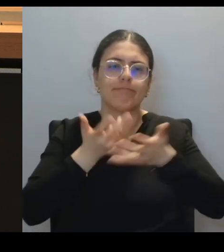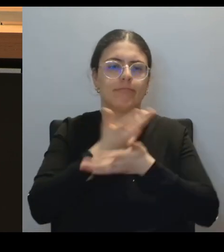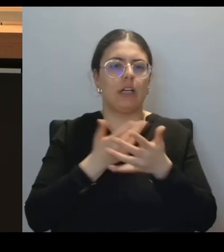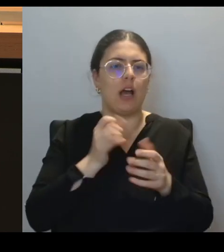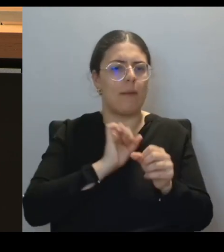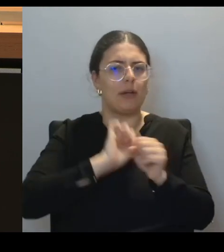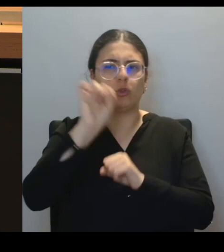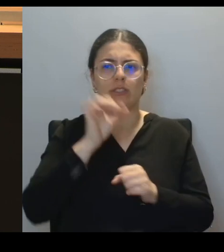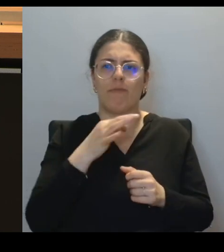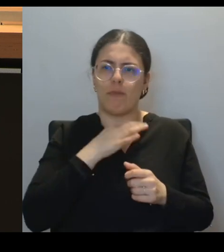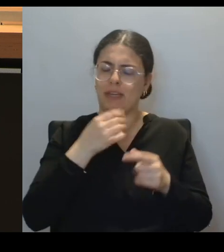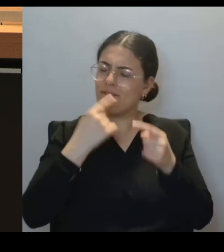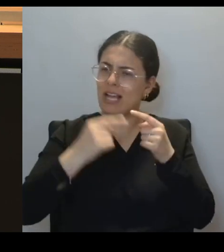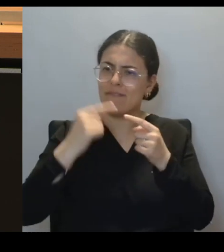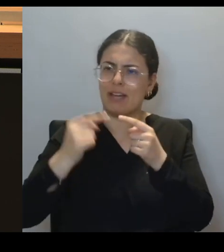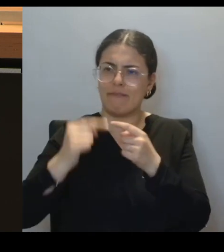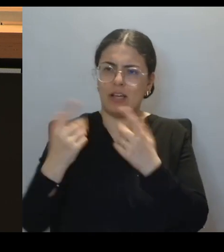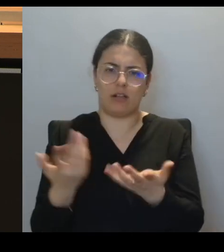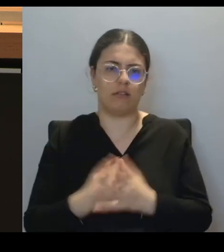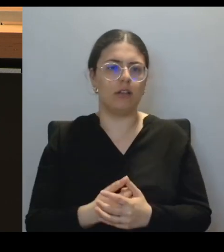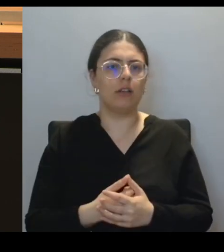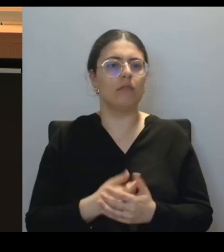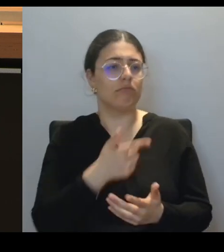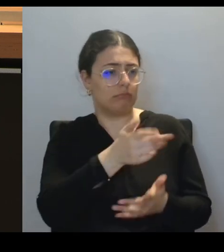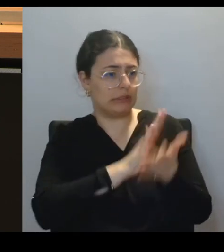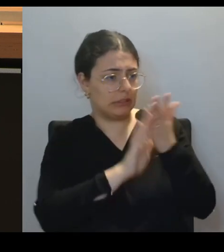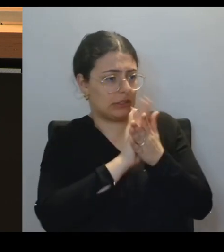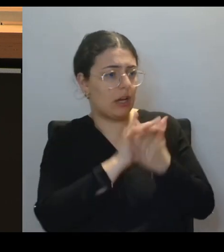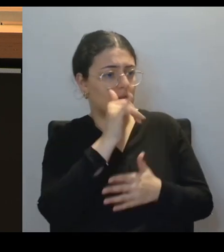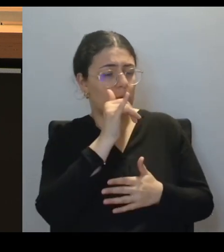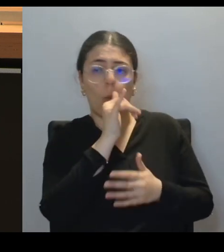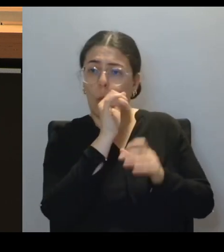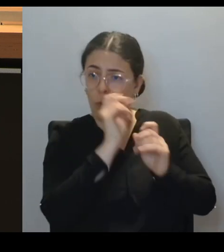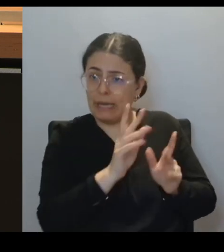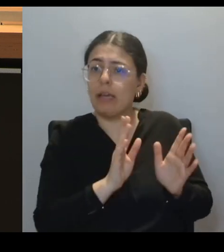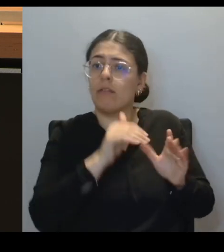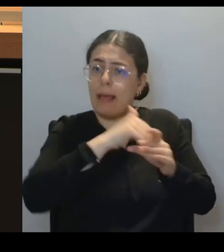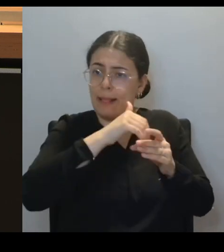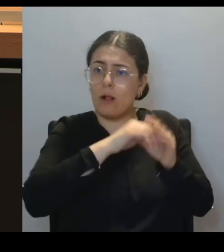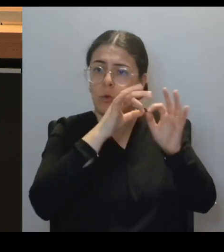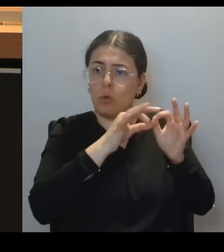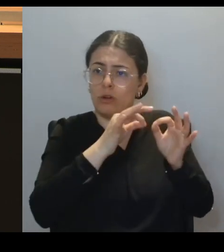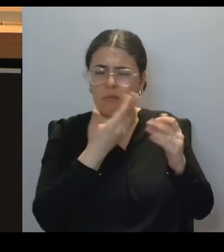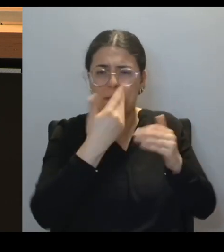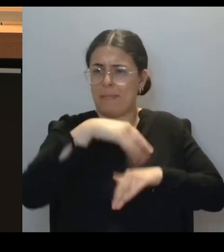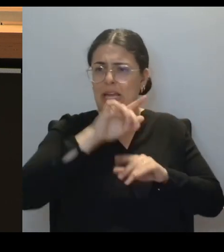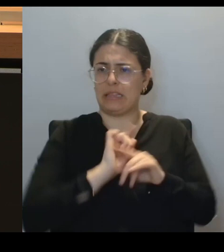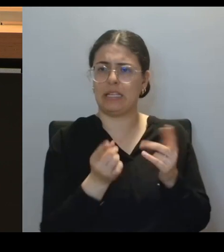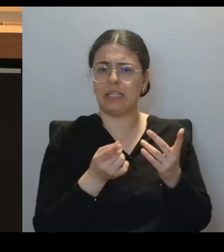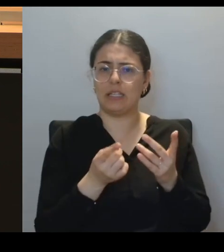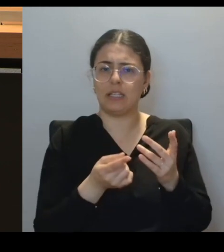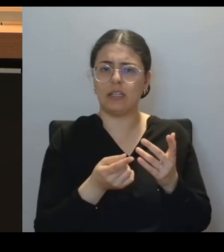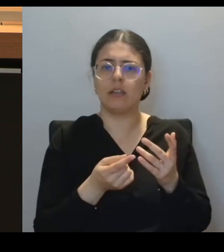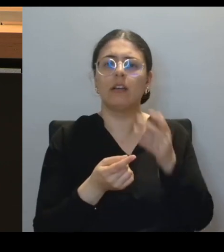ist okay, aber mehr auch nicht. Und ich glaube, ein bisschen mehr Fleisch am Knochen täte der Sache gut. Vielen Dank.